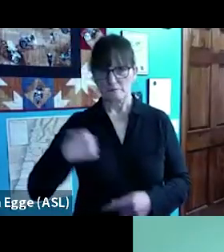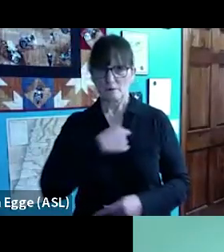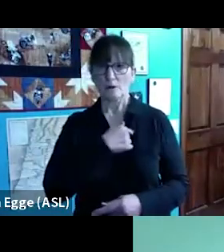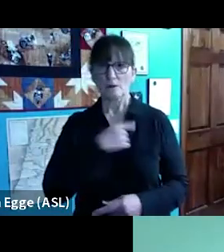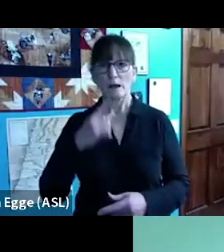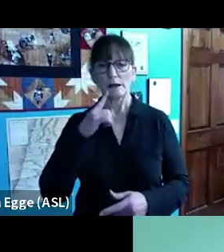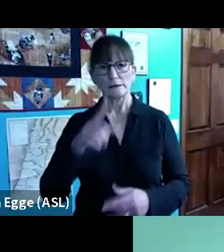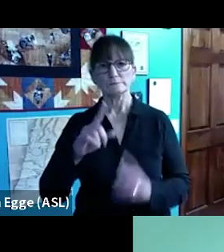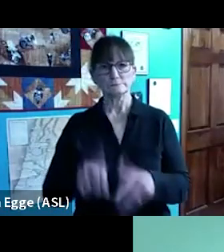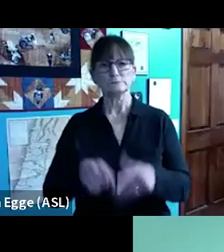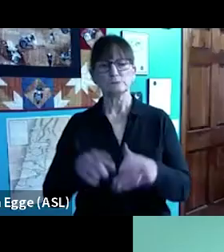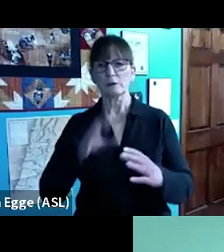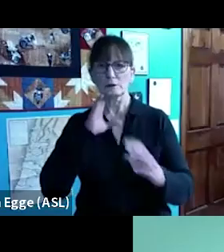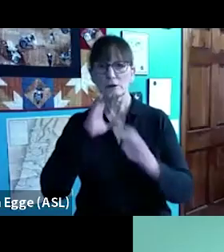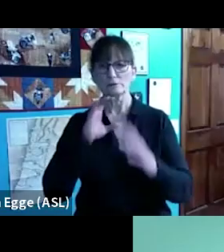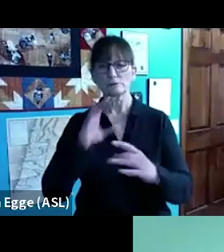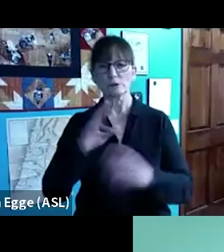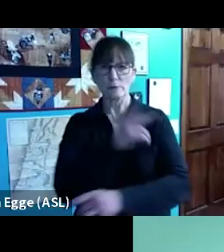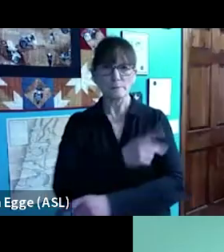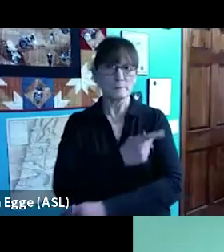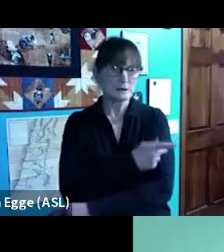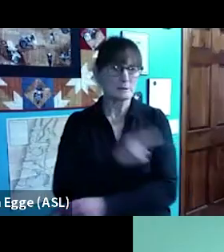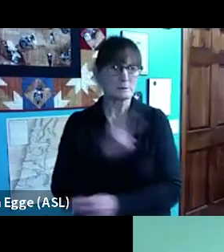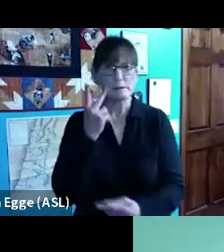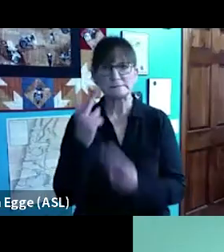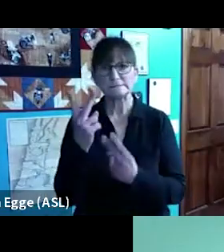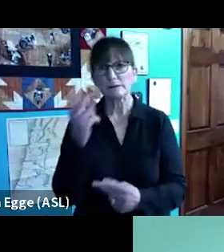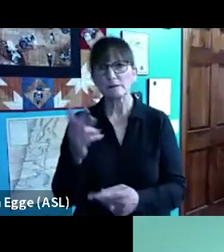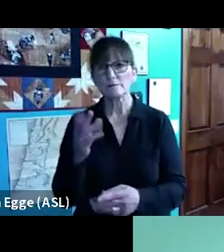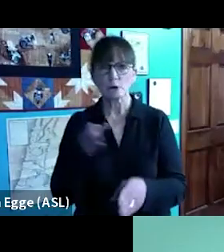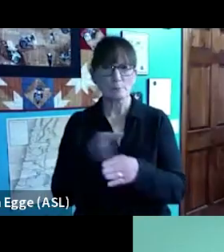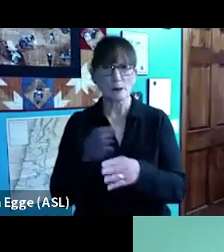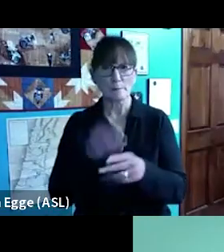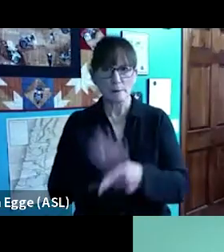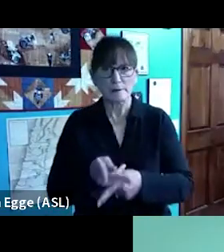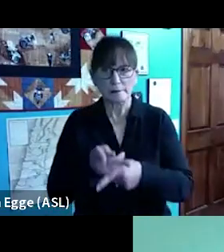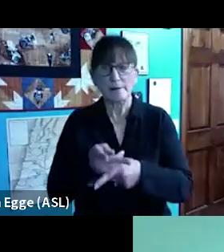para ayudar a más personas a acceder a mi cuenta SSA?